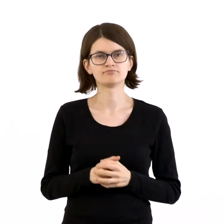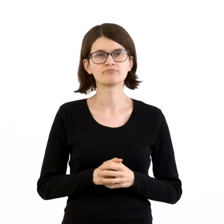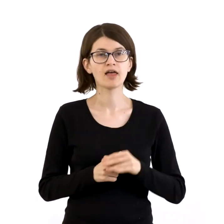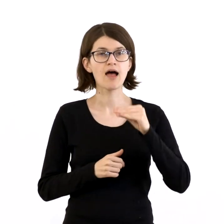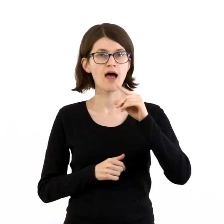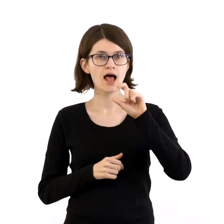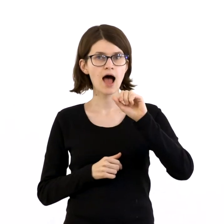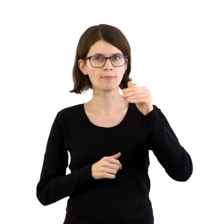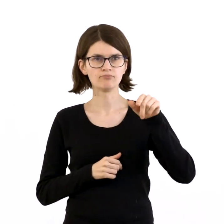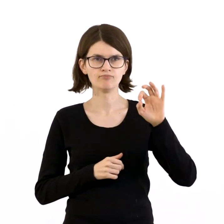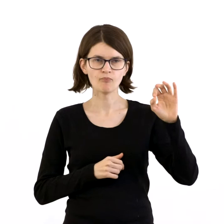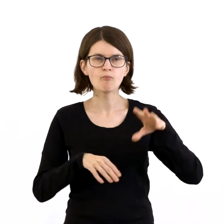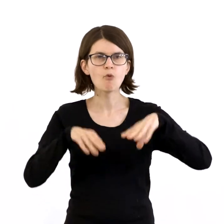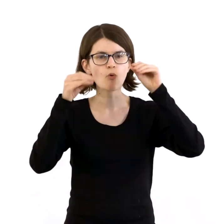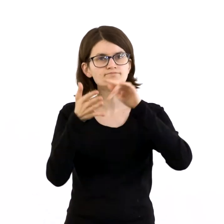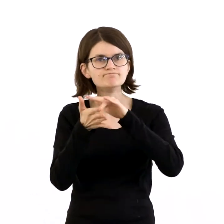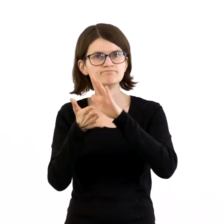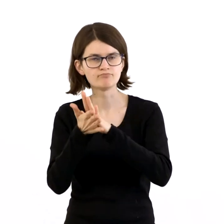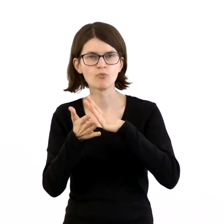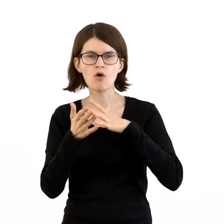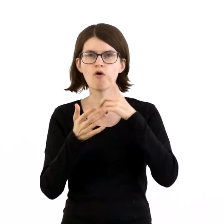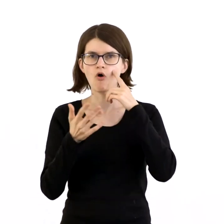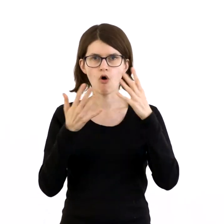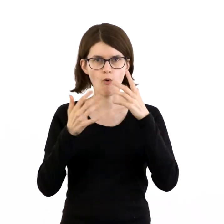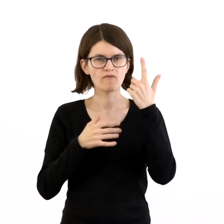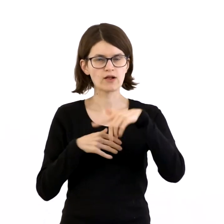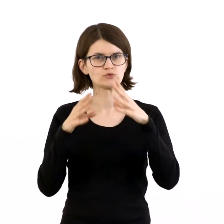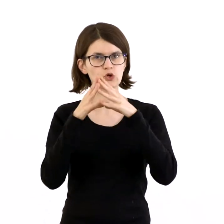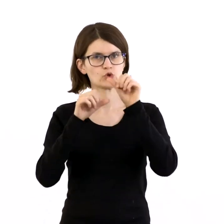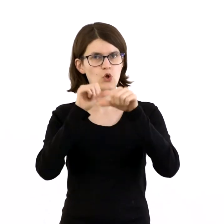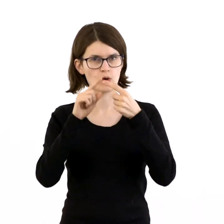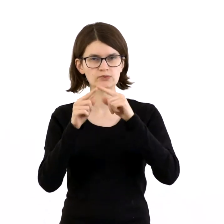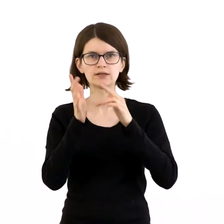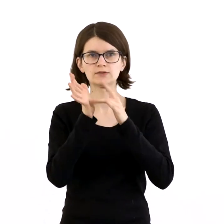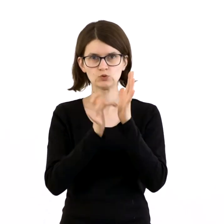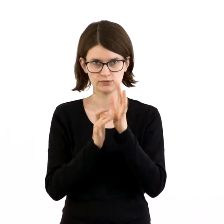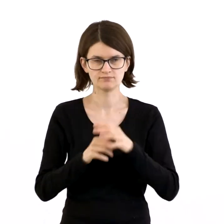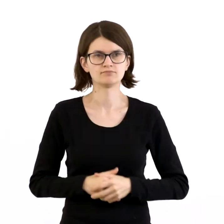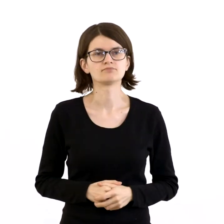Jego początki datowane są na około 2010 r. p.n.e.